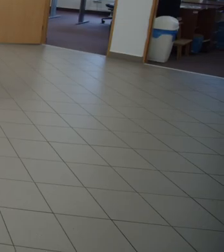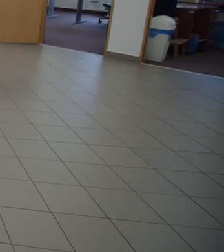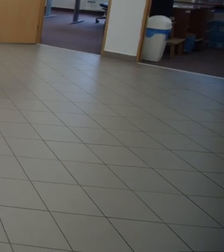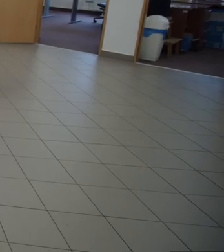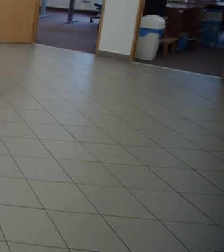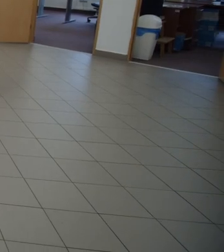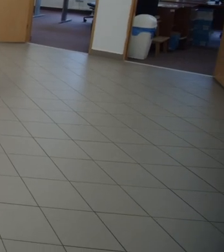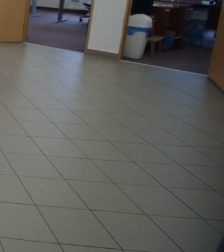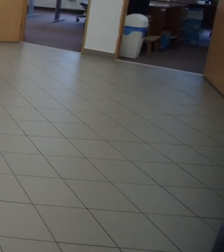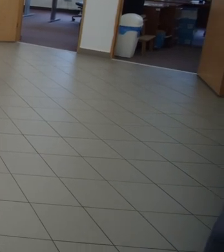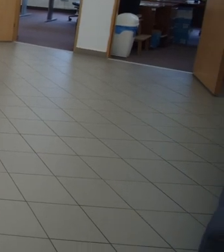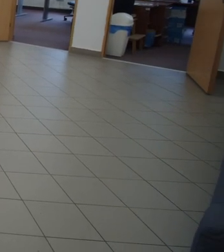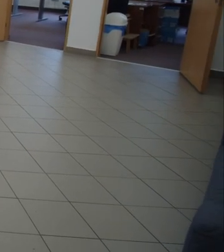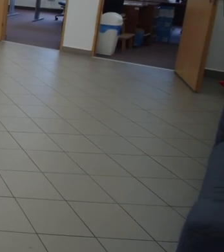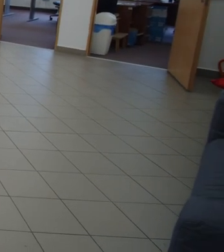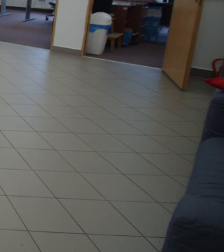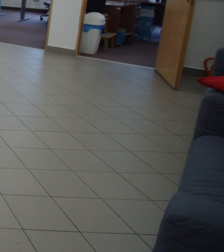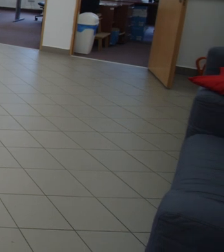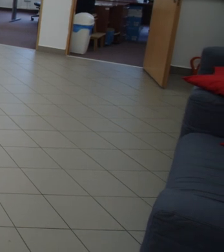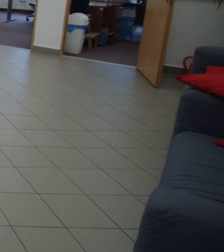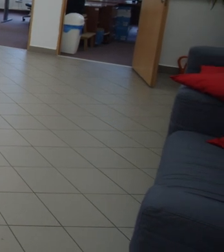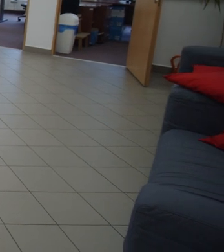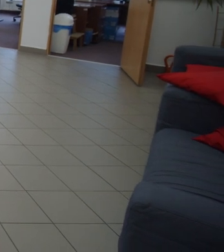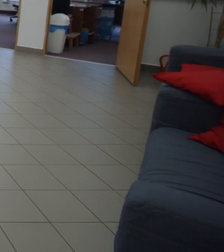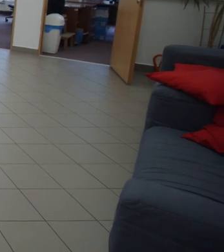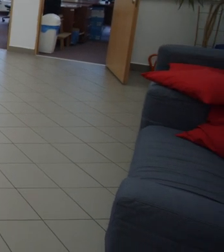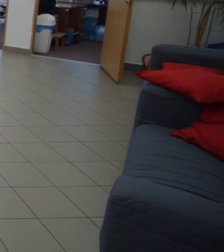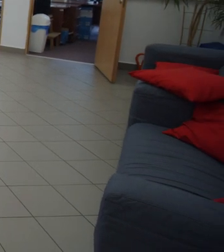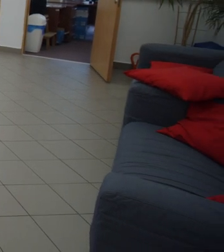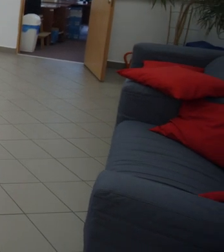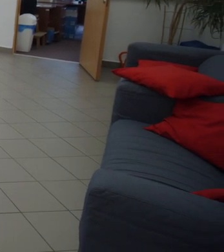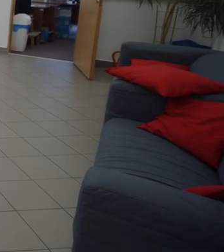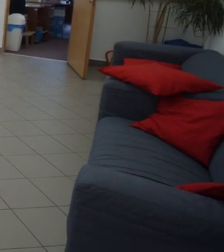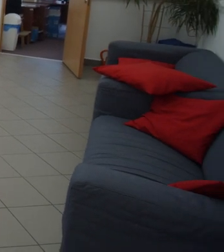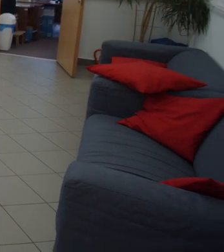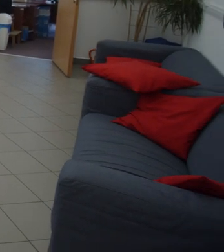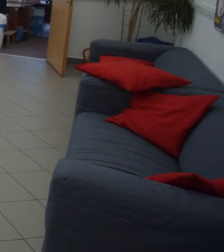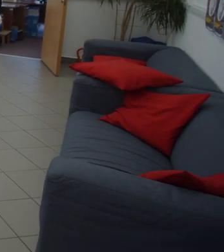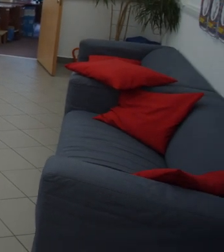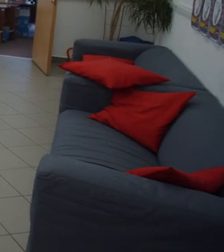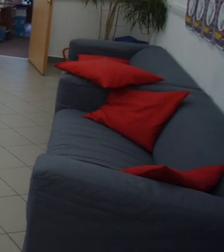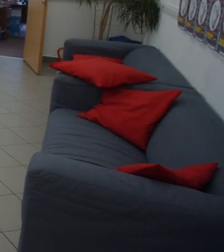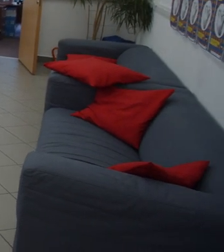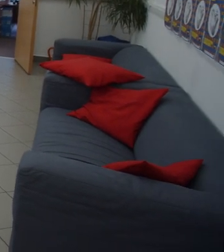Naprzeciwko wejścia jest ściana z dużymi oknami i zasłonami. Przed nią ustawiono stoliki warsztatowe z krzesłami.